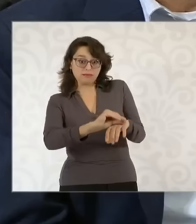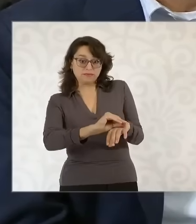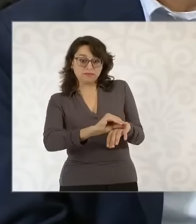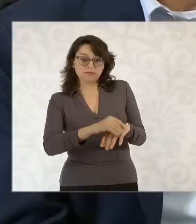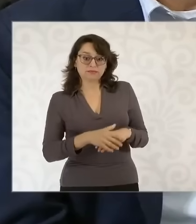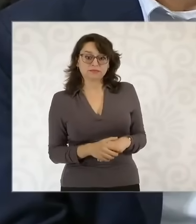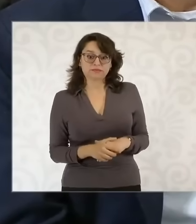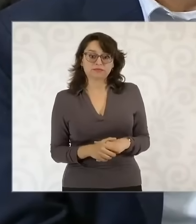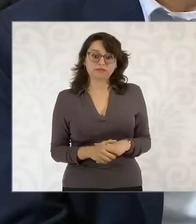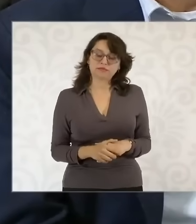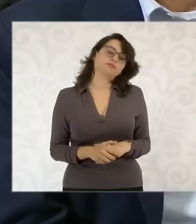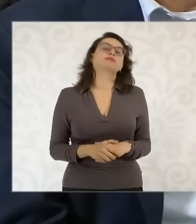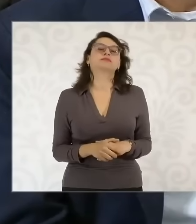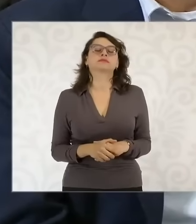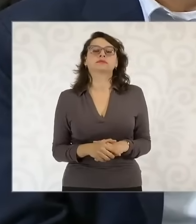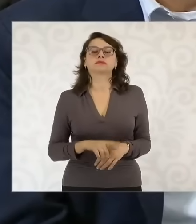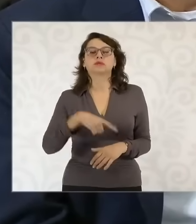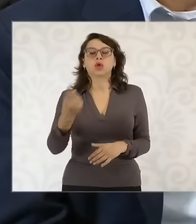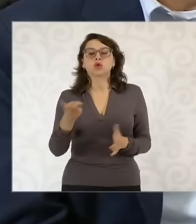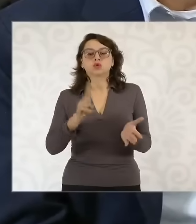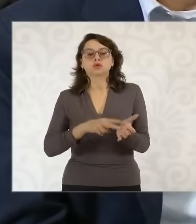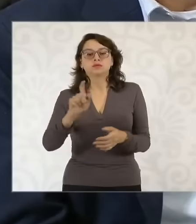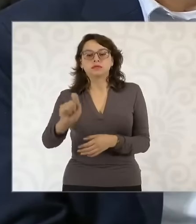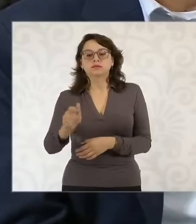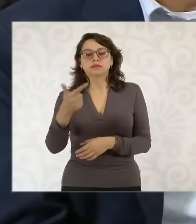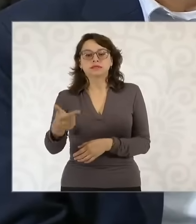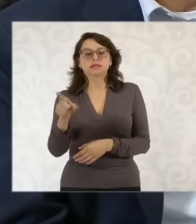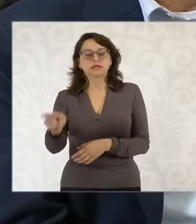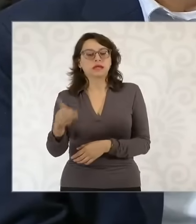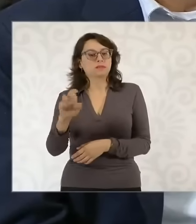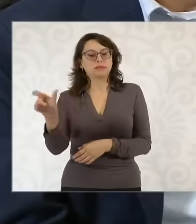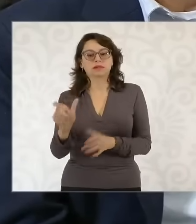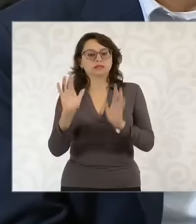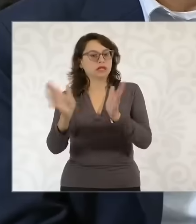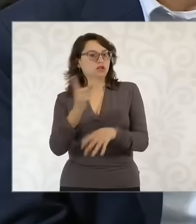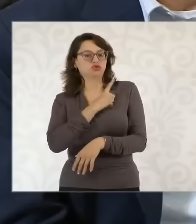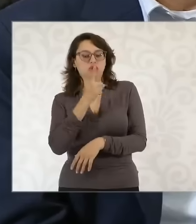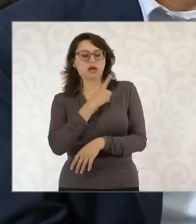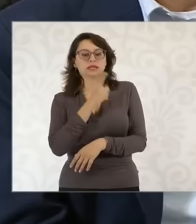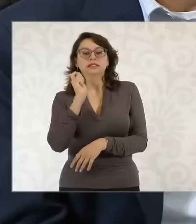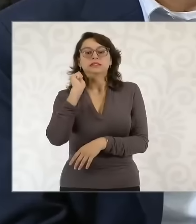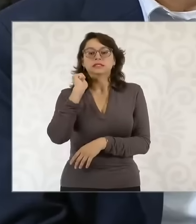apoyo de Pemex de Hacienda en 2027, ya va a salir solita. Eso implica también que en 2027 saldrá el